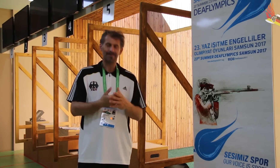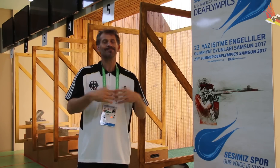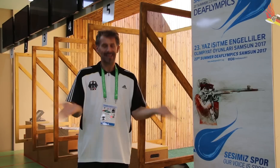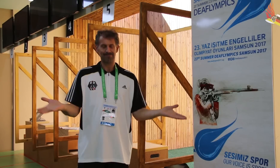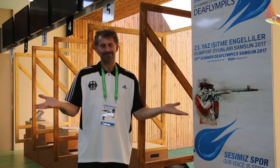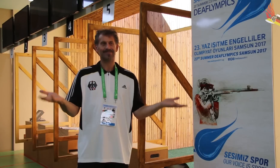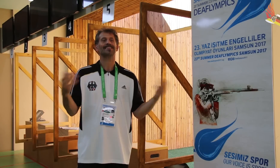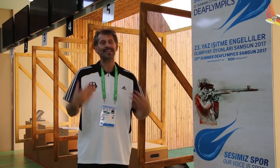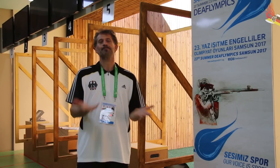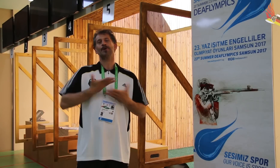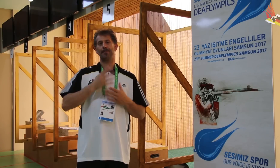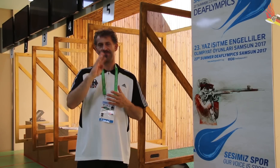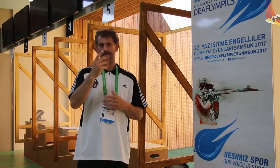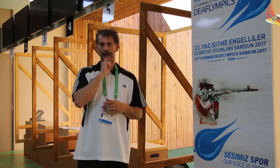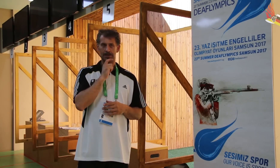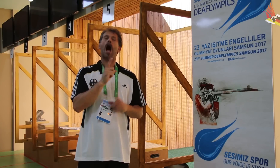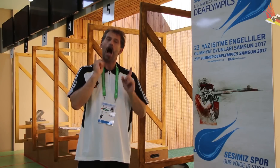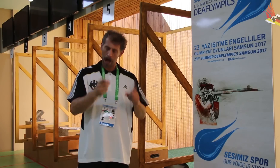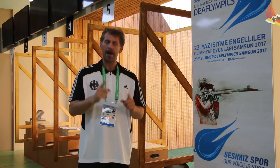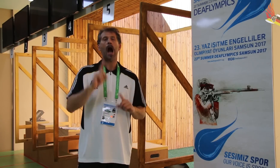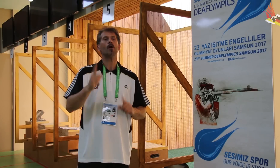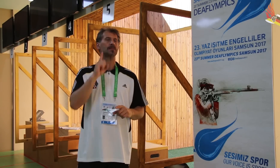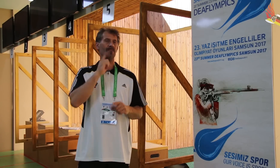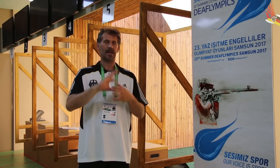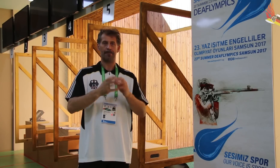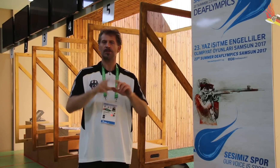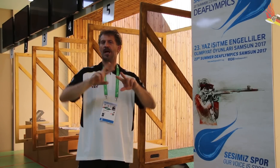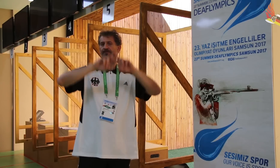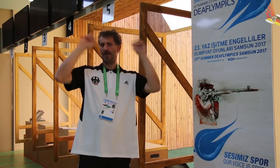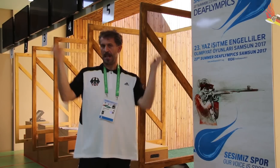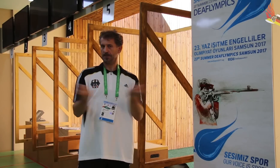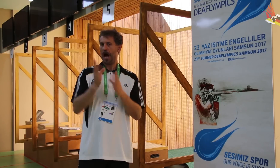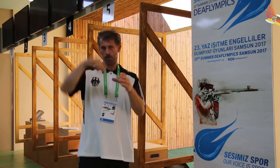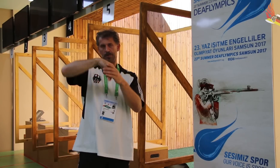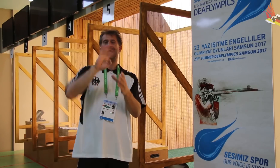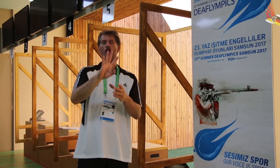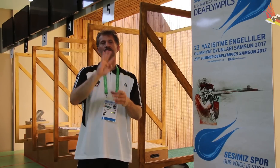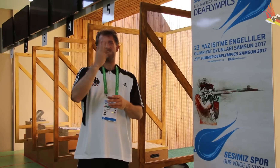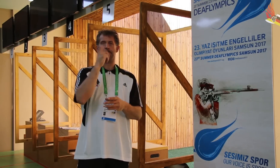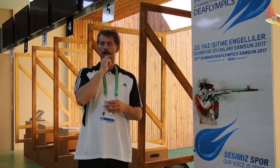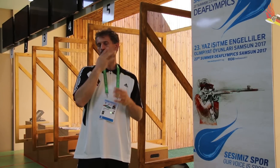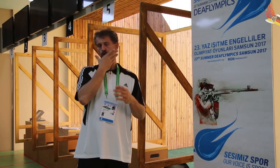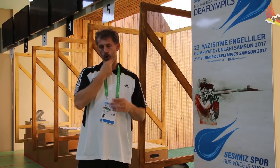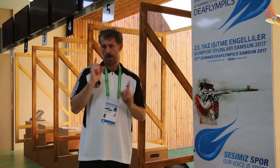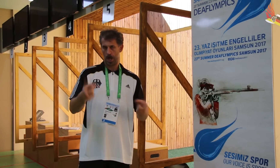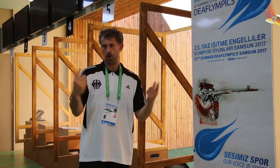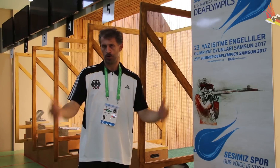Am Ende bin ich Vierter geworden. Aber wenn man bedenkt, dass bei der Deaflympics Athleten aus der ganzen Welt mitmachen, ist der vierte Platz wirklich gut.